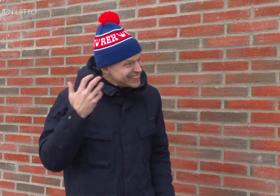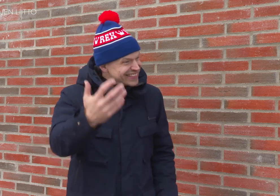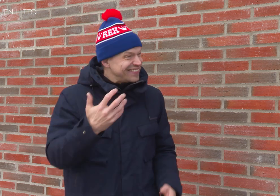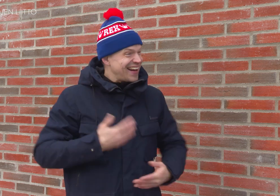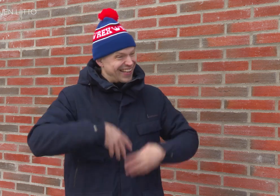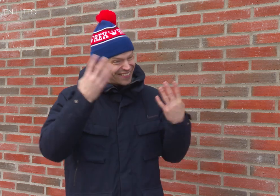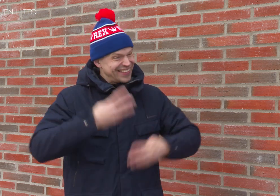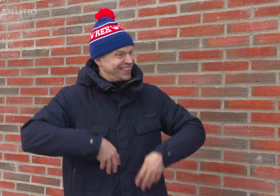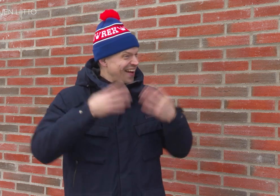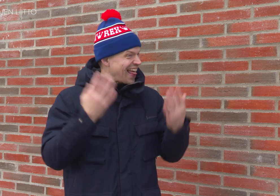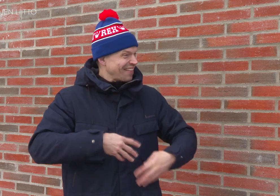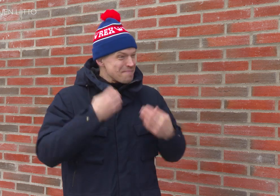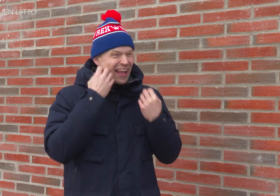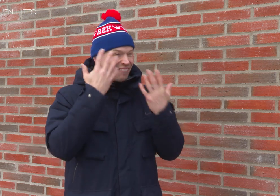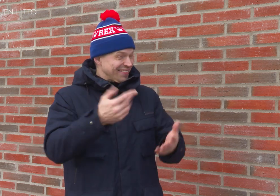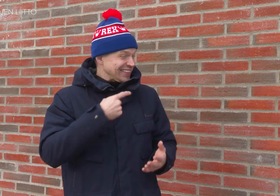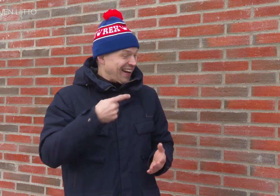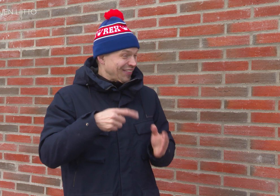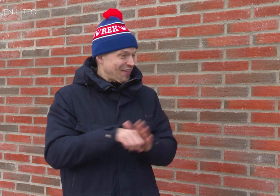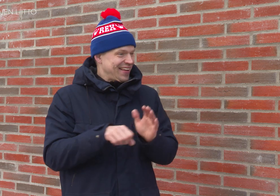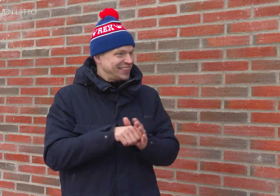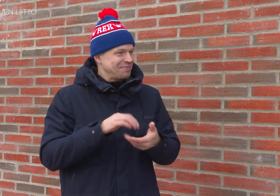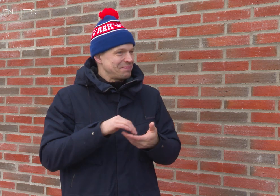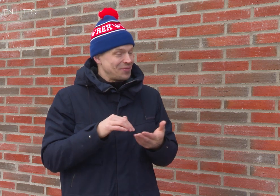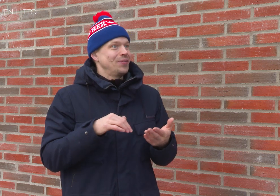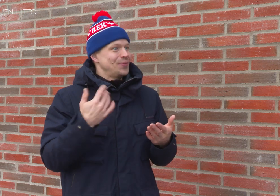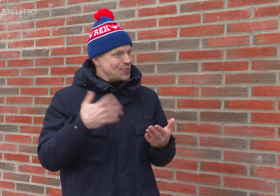satamäärin yötä päivää.